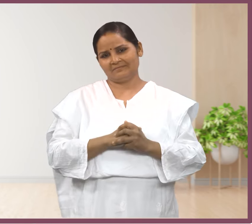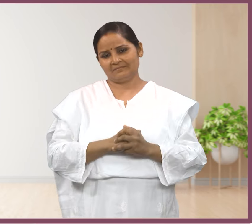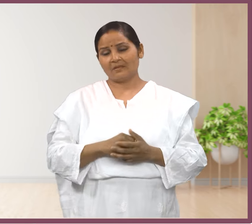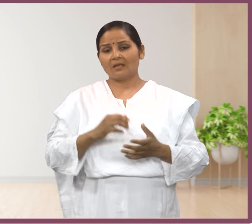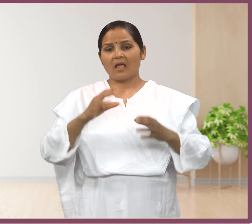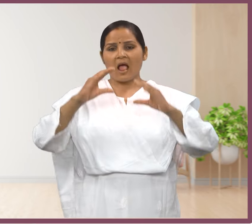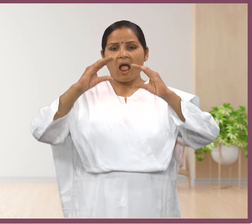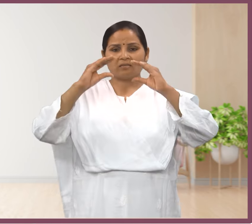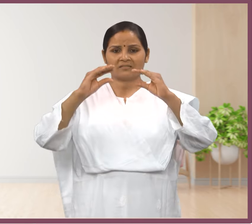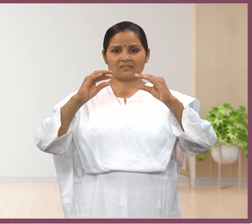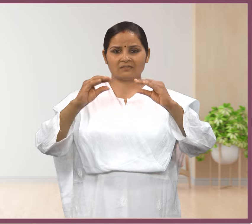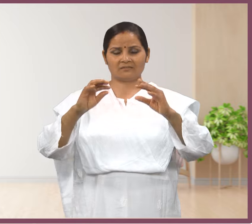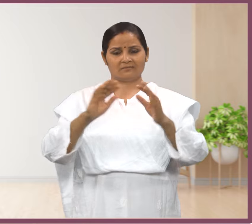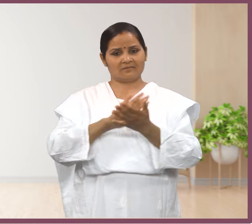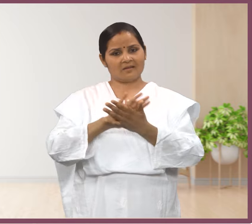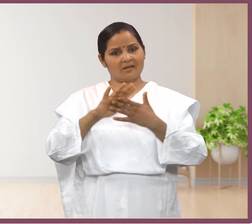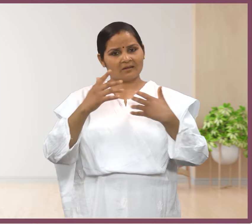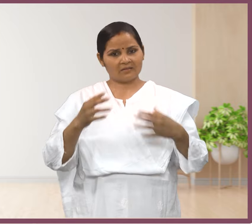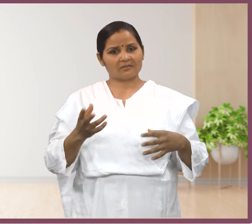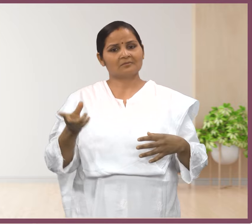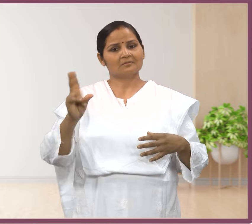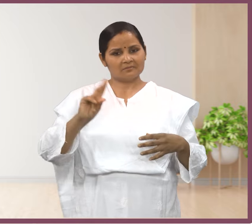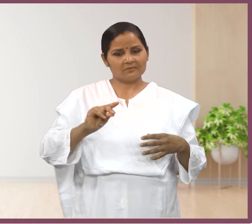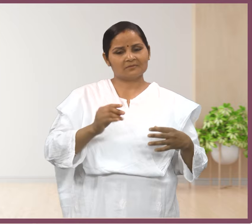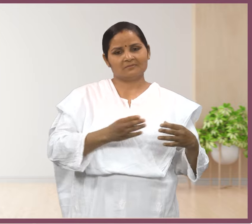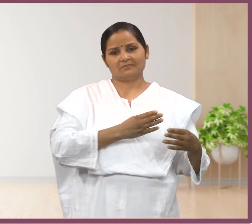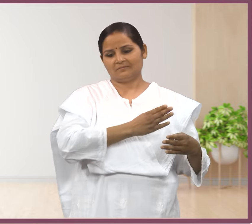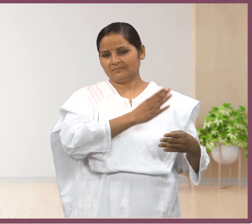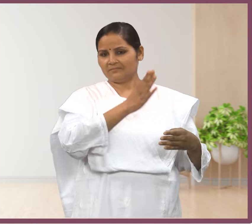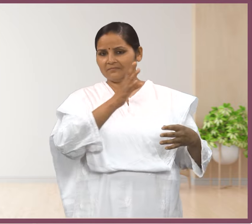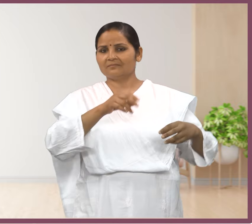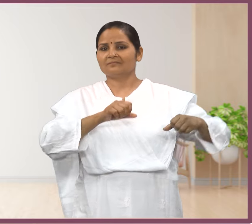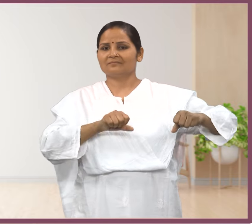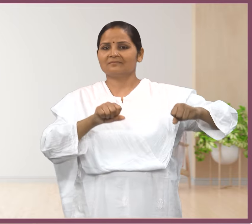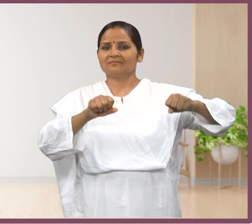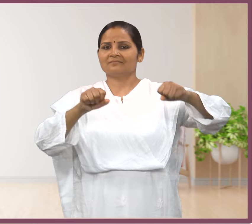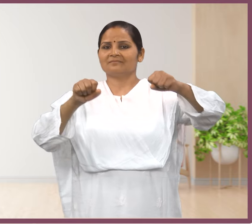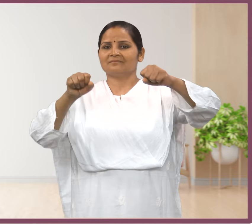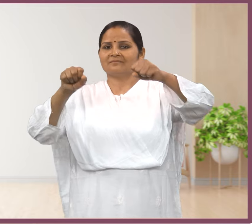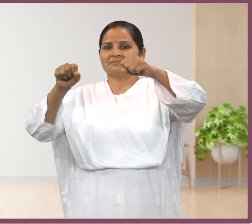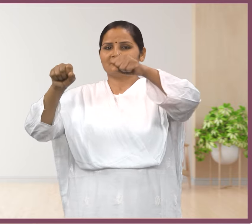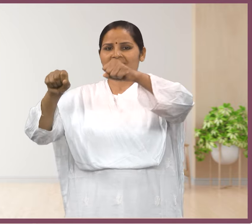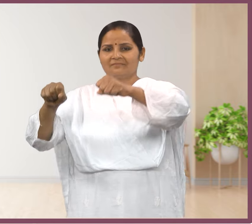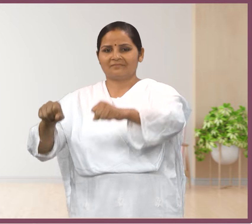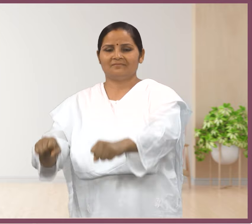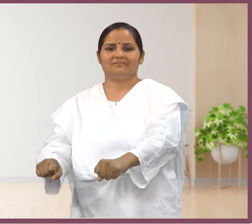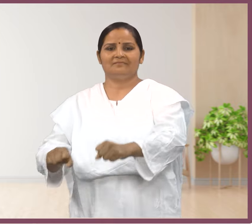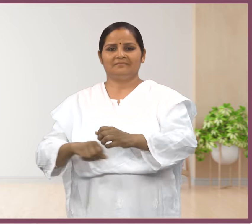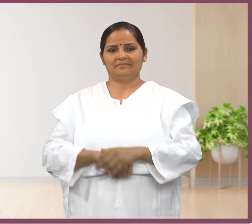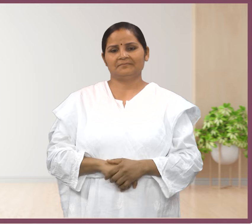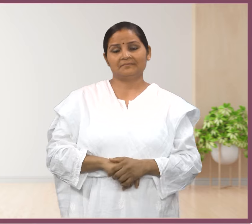శాండ్విచ్ పూర్తి చేసి, ఆ వ్యక్తి నెమ్మదిగా బైక్ తీసుకొని కిందకి దిగాడు.